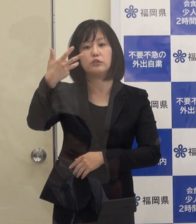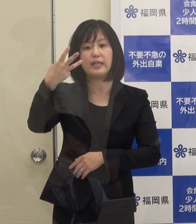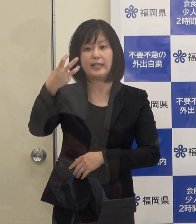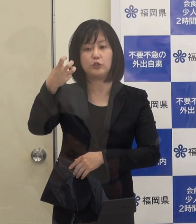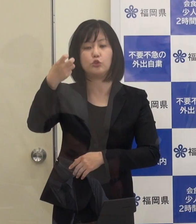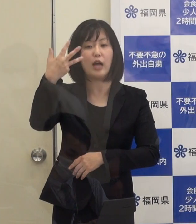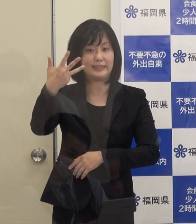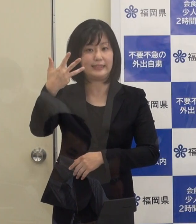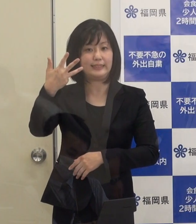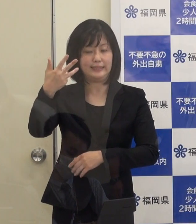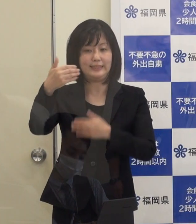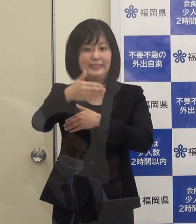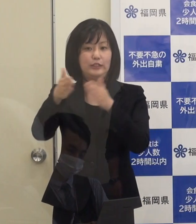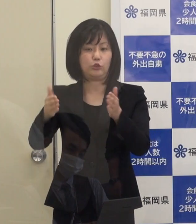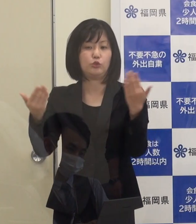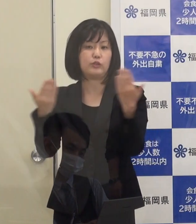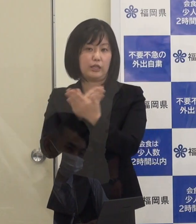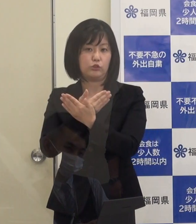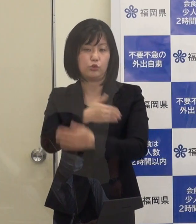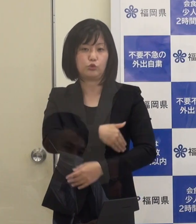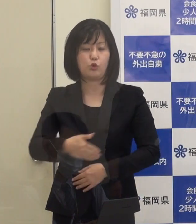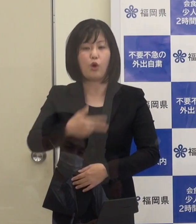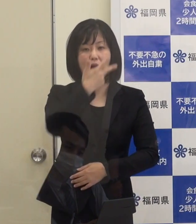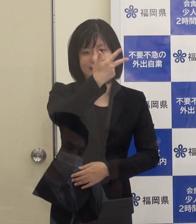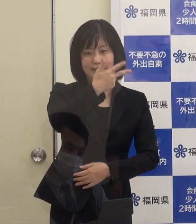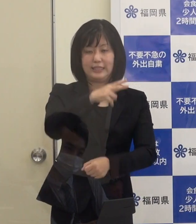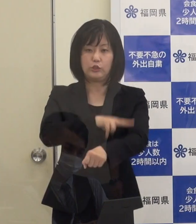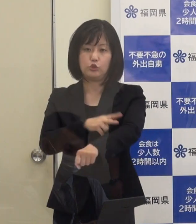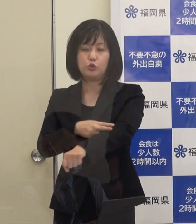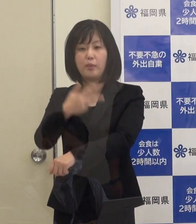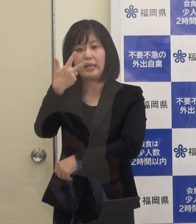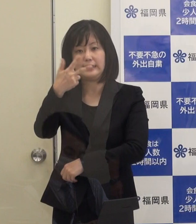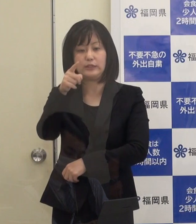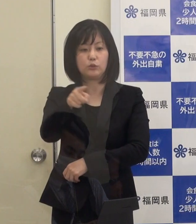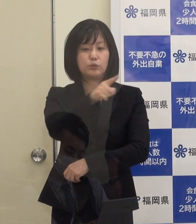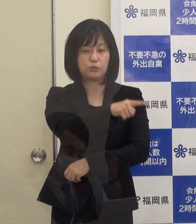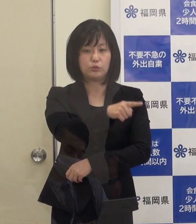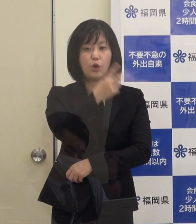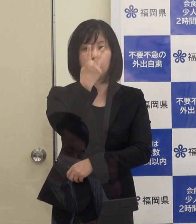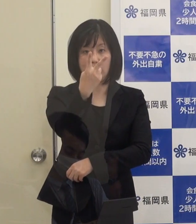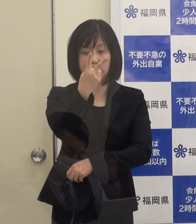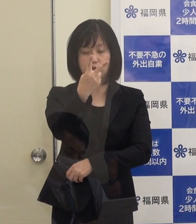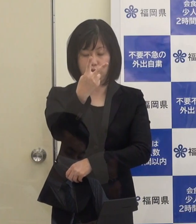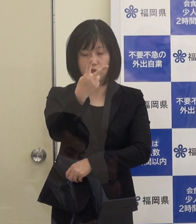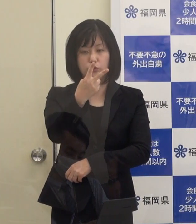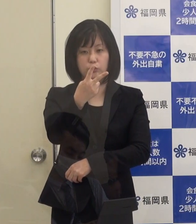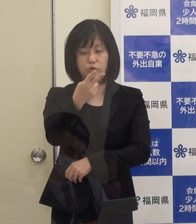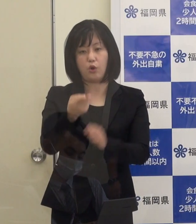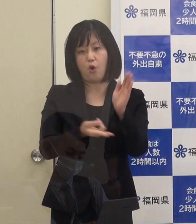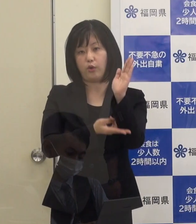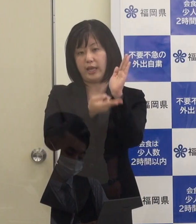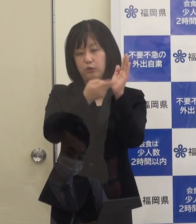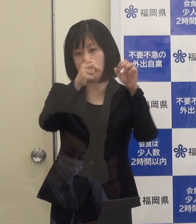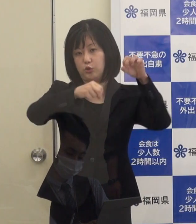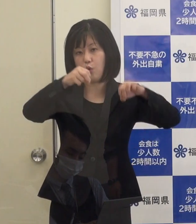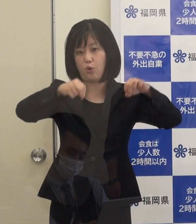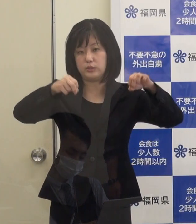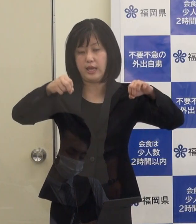引き続き 福岡市内 久留米市内の２か所のホテルと調整を行っており